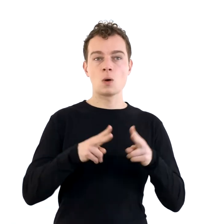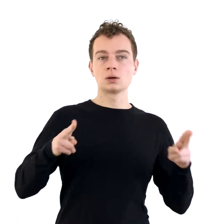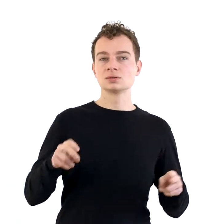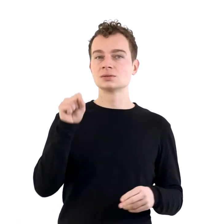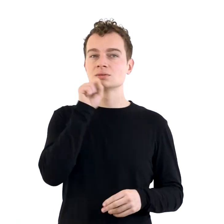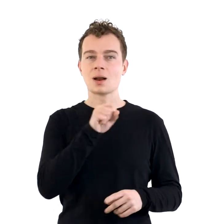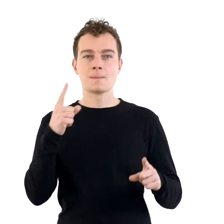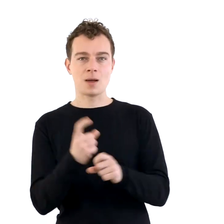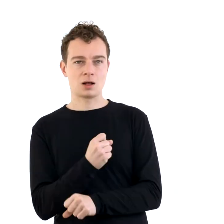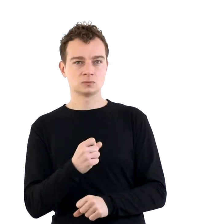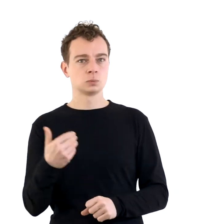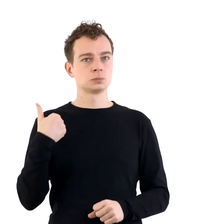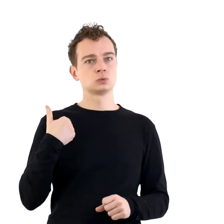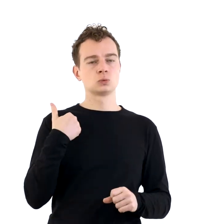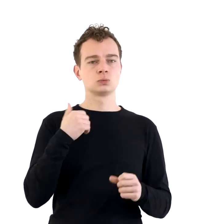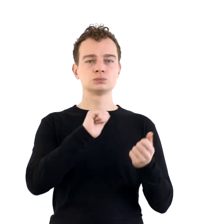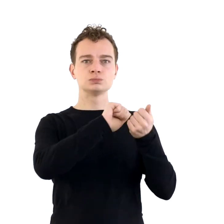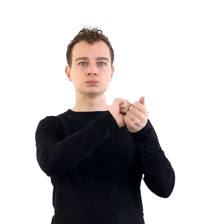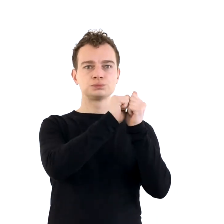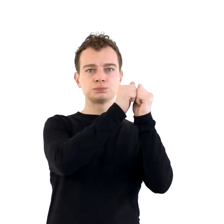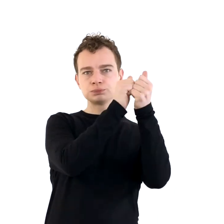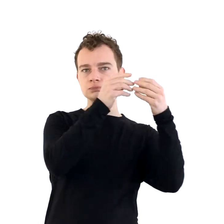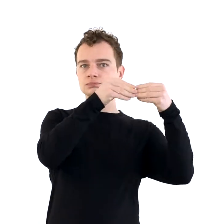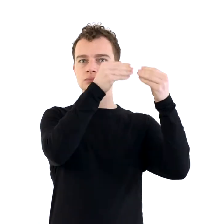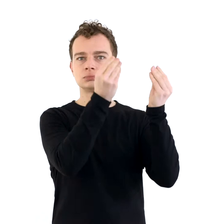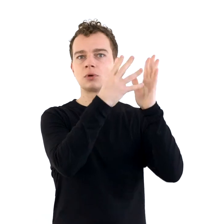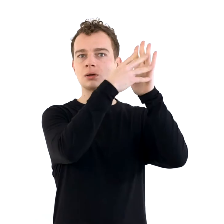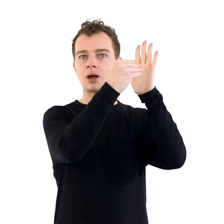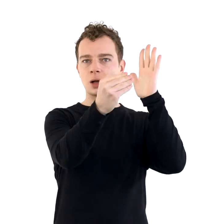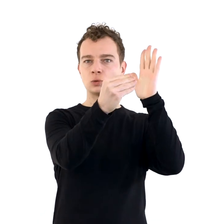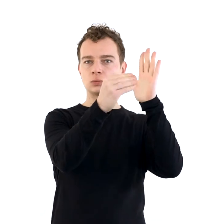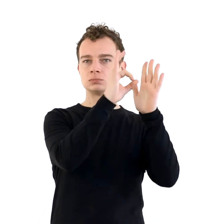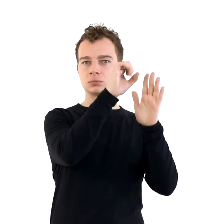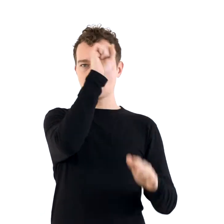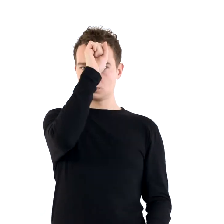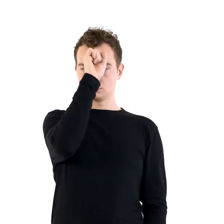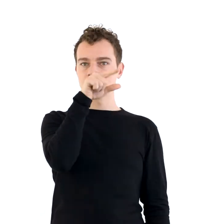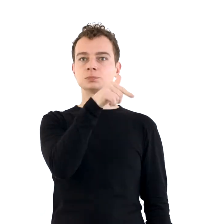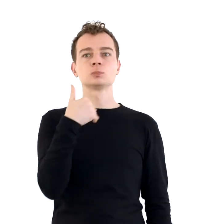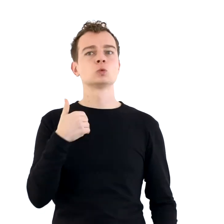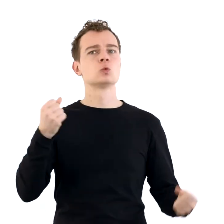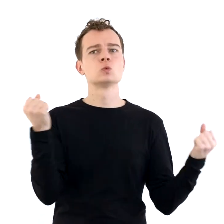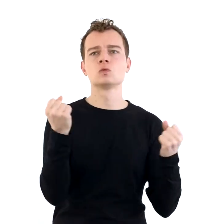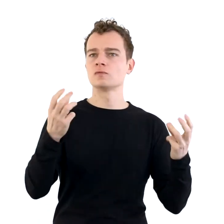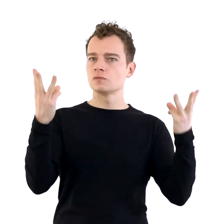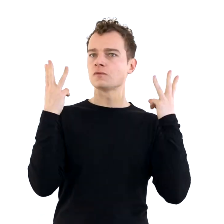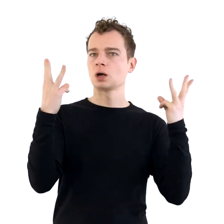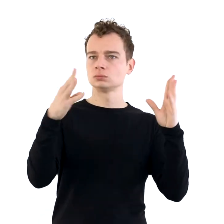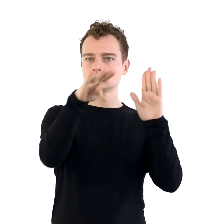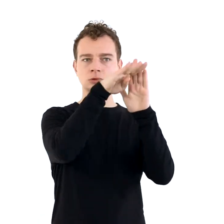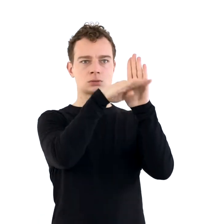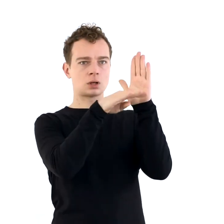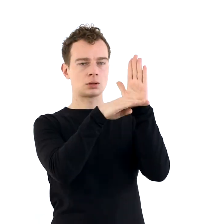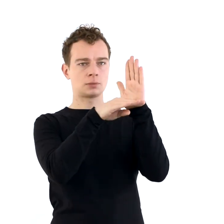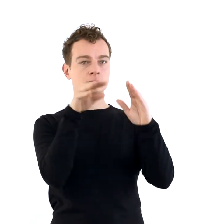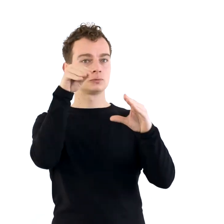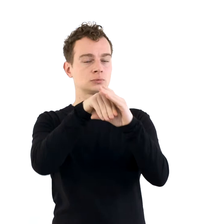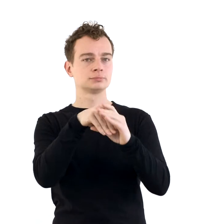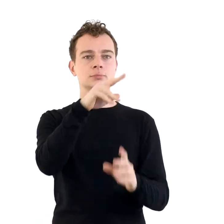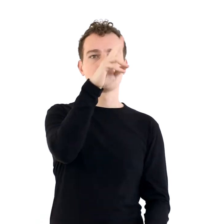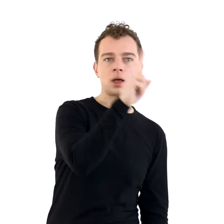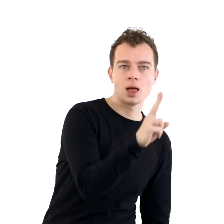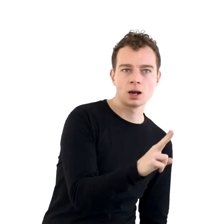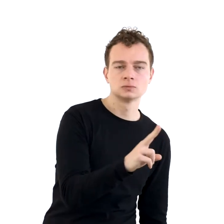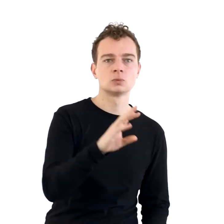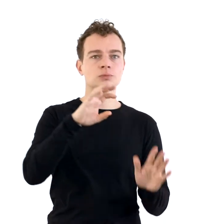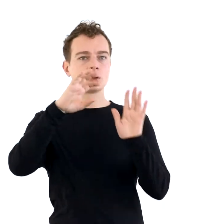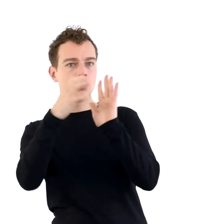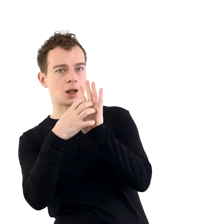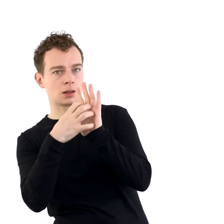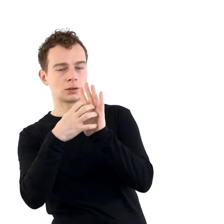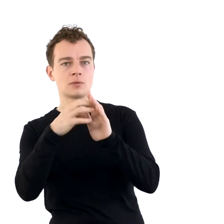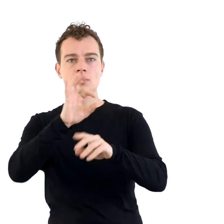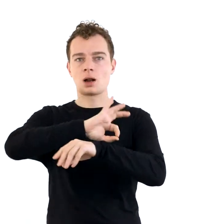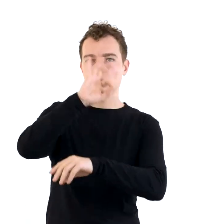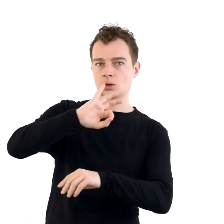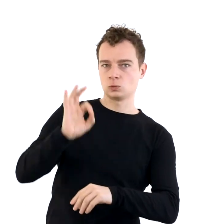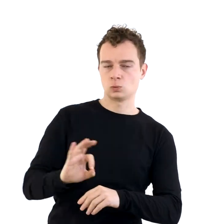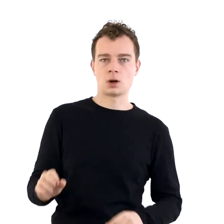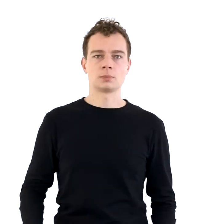Kanon egipski ukształtował się w okresie Starego Państwa i był najważniejszą zasadą w malarstwie, reliefie i architekturze.